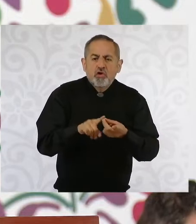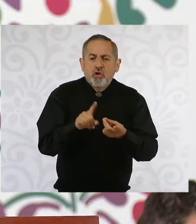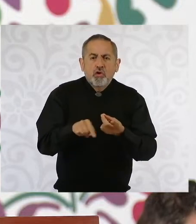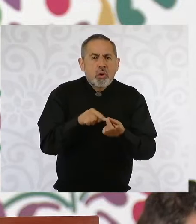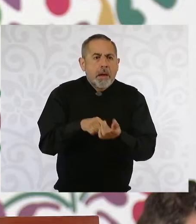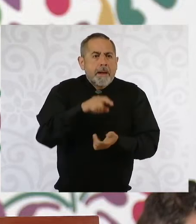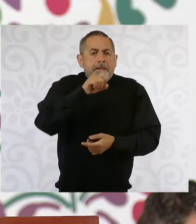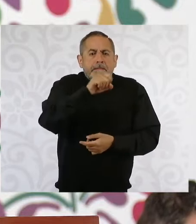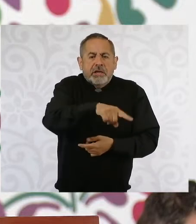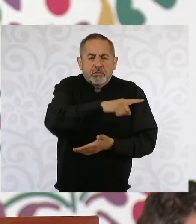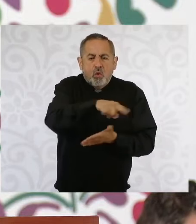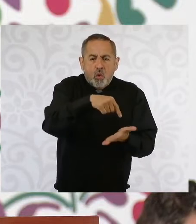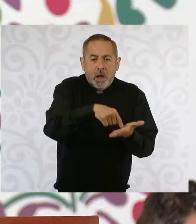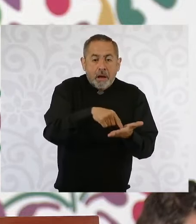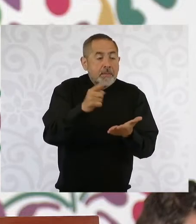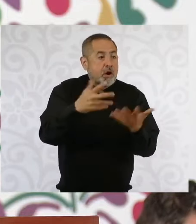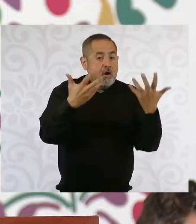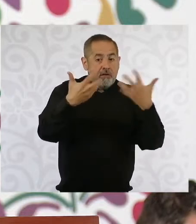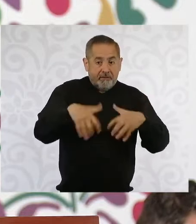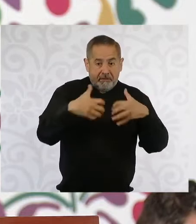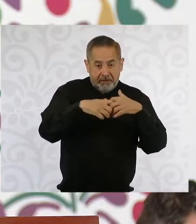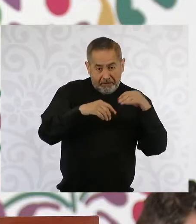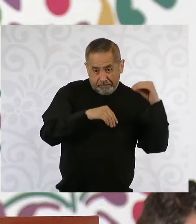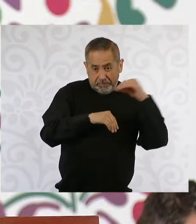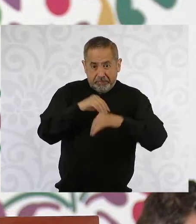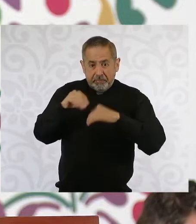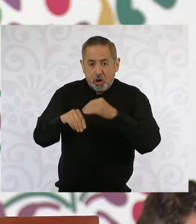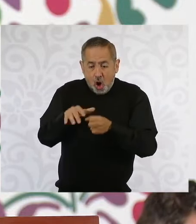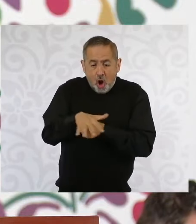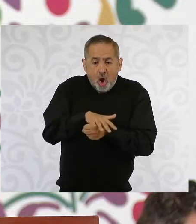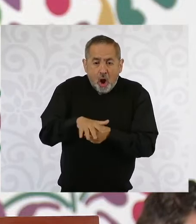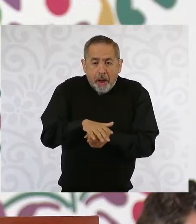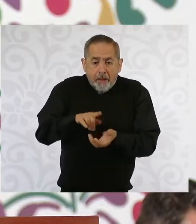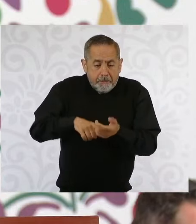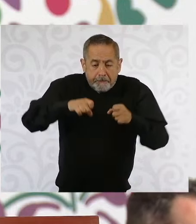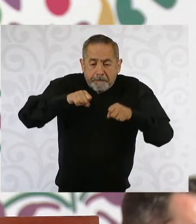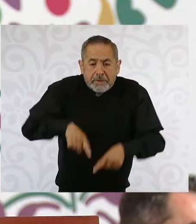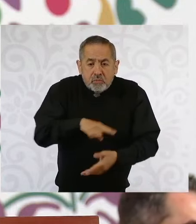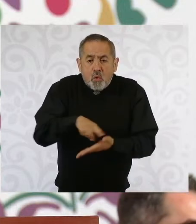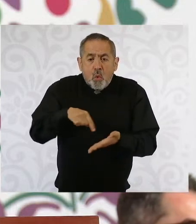el ensamble del vehículo se puede hacer de manera local es decir que podemos pensar que